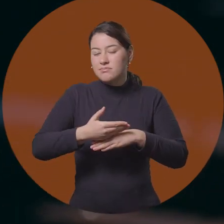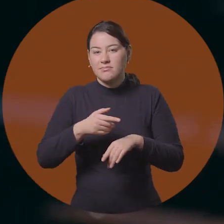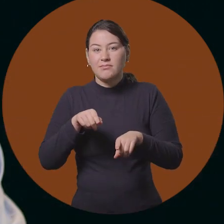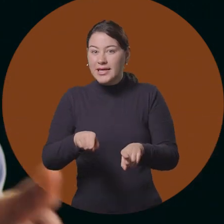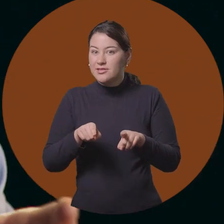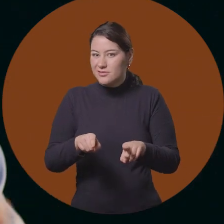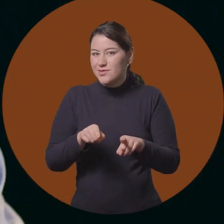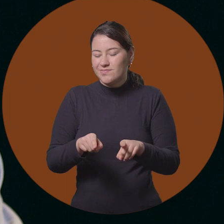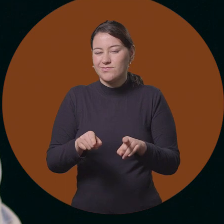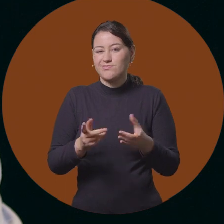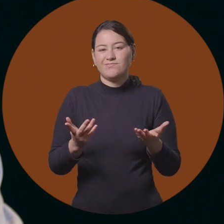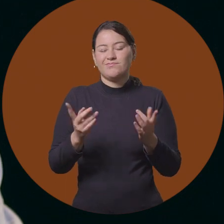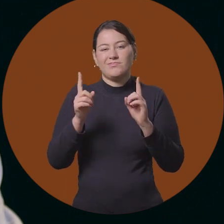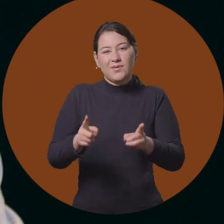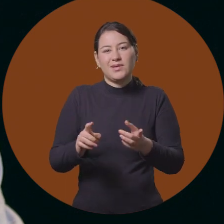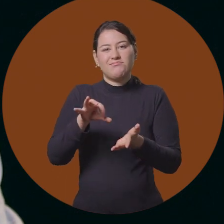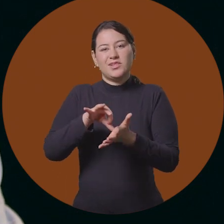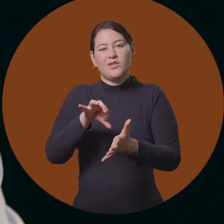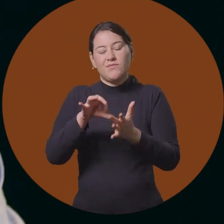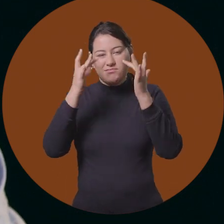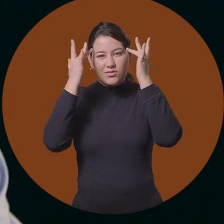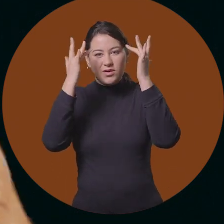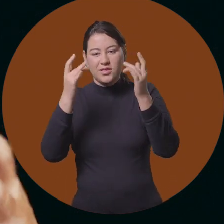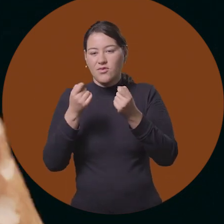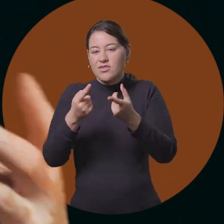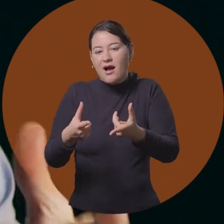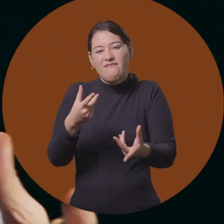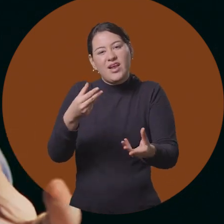Yo creo que también el sistema educativo es crear esa flexibilidad.